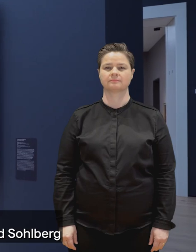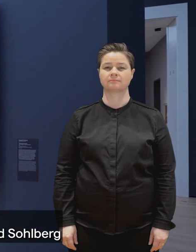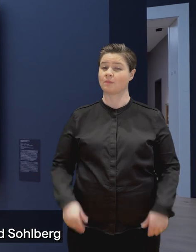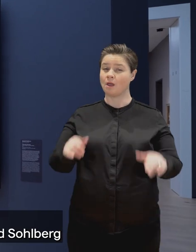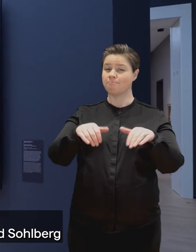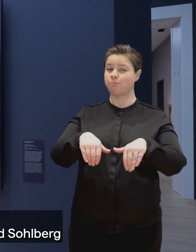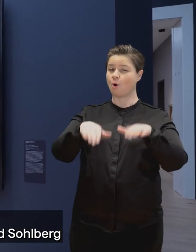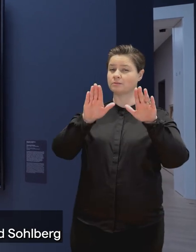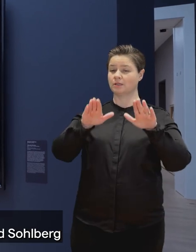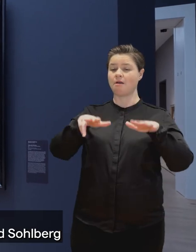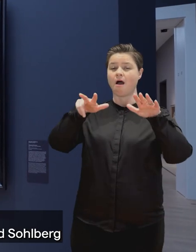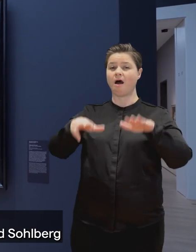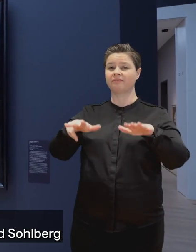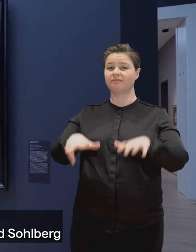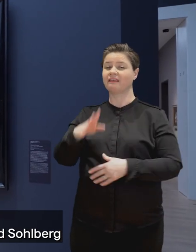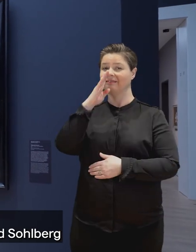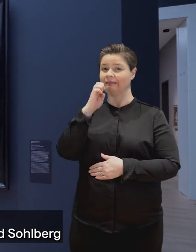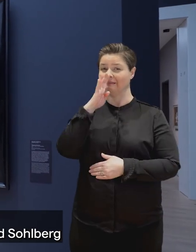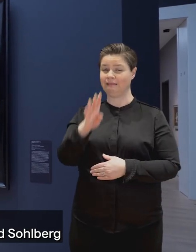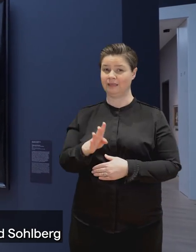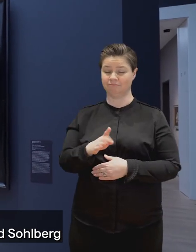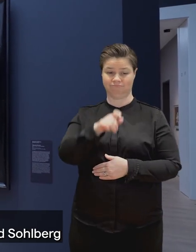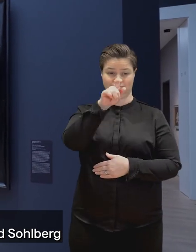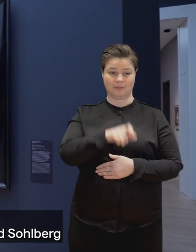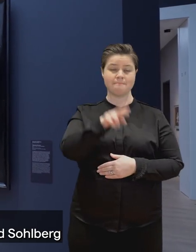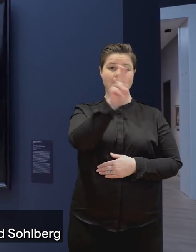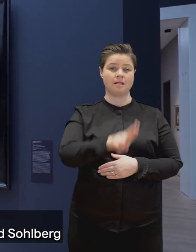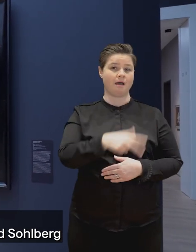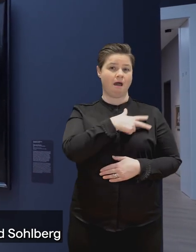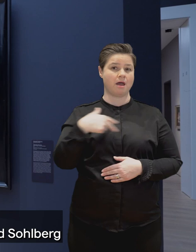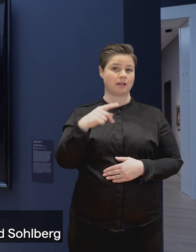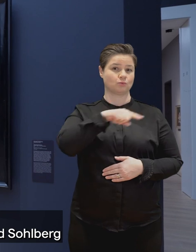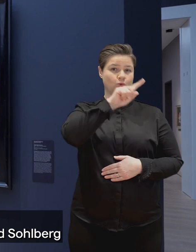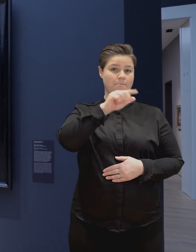I påsken 1899 tar den da 30 år gamle maleren Harald Sohlberg